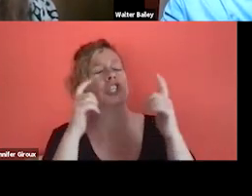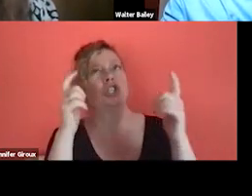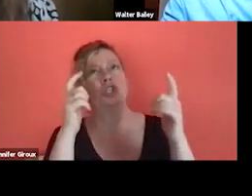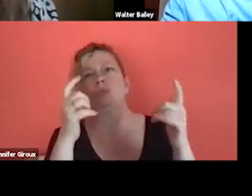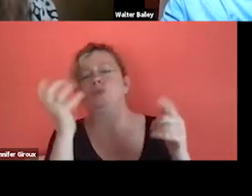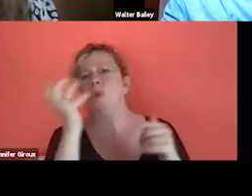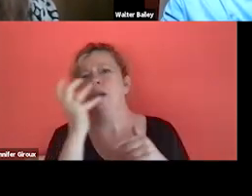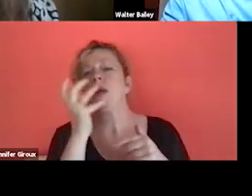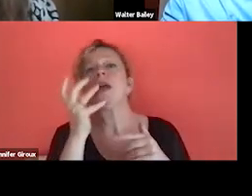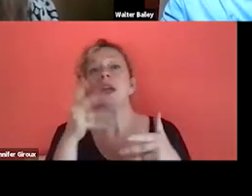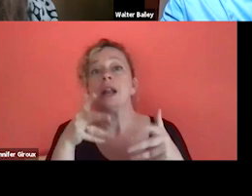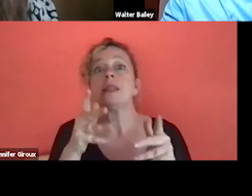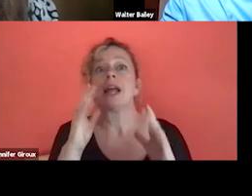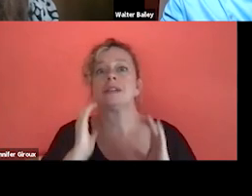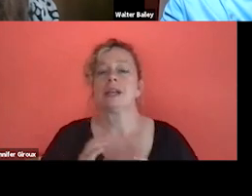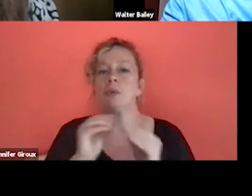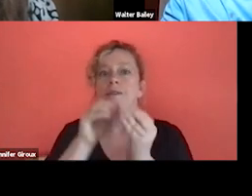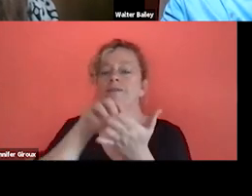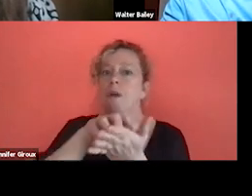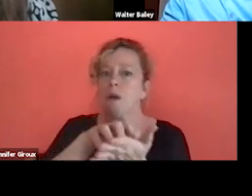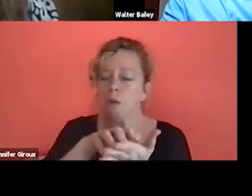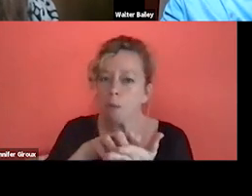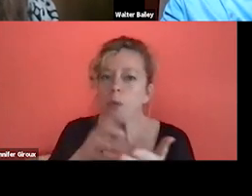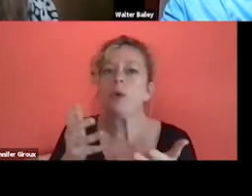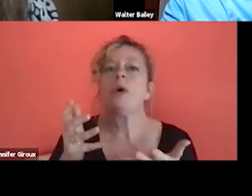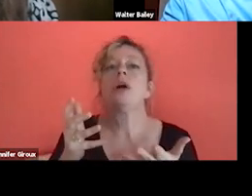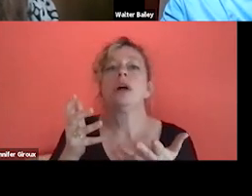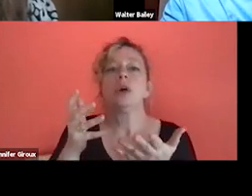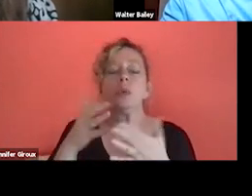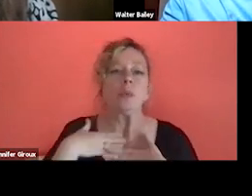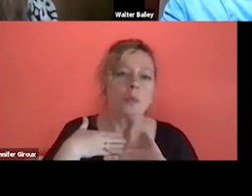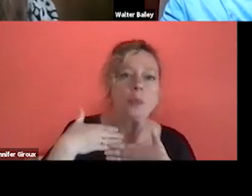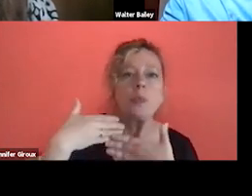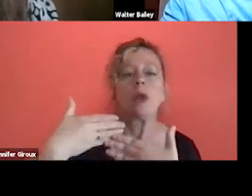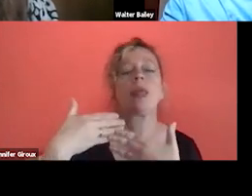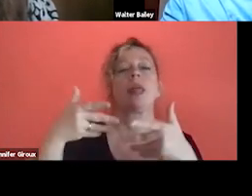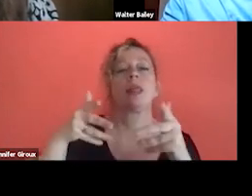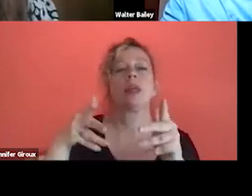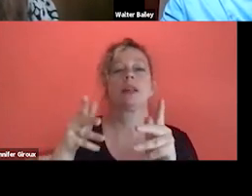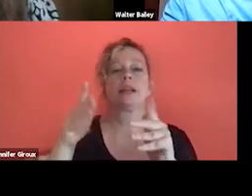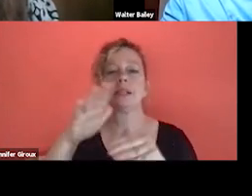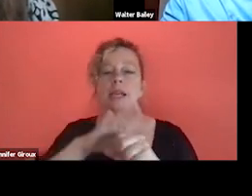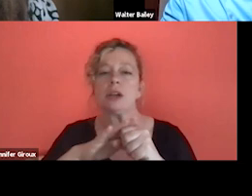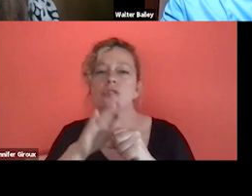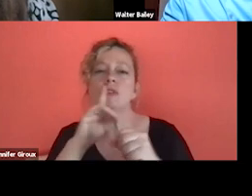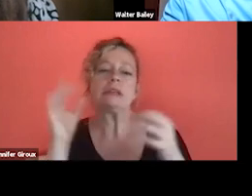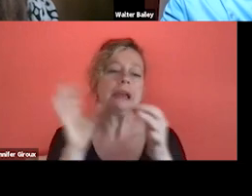Creo que permite a los clientes ser vulnerables. Creo que nos da el espacio para conectarnos profundamente con ellos.